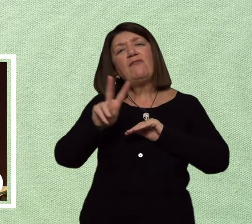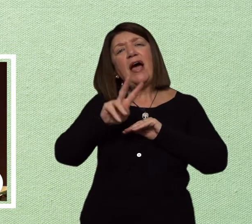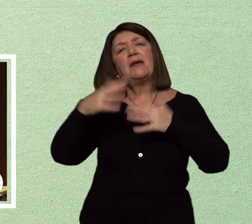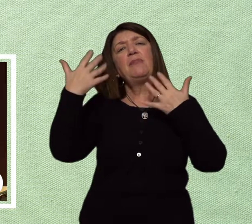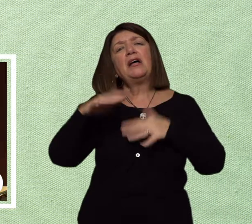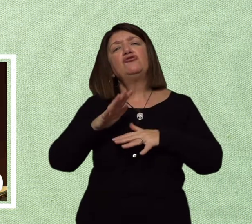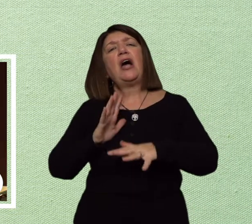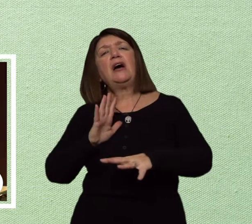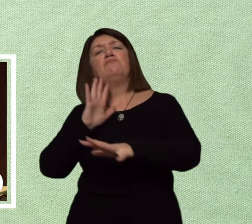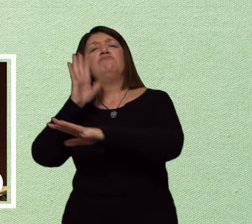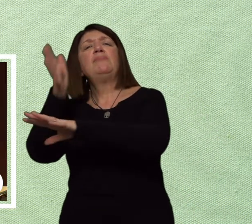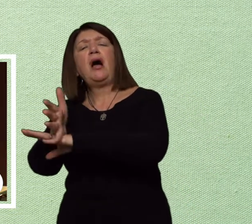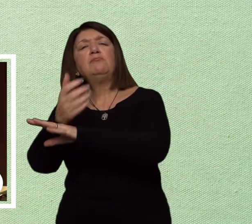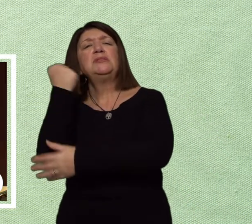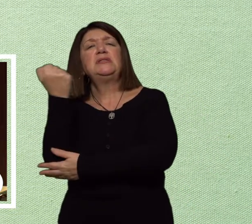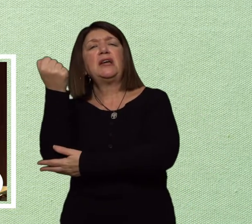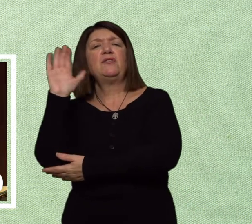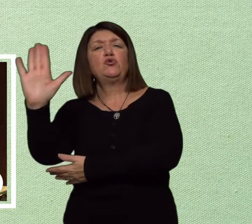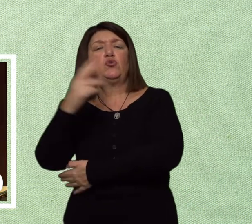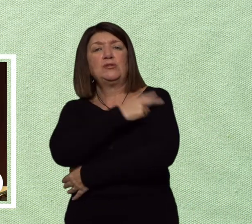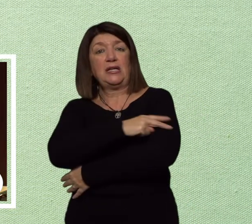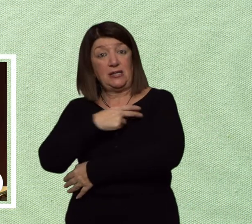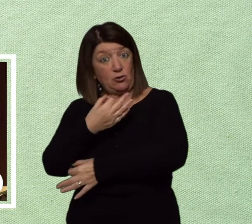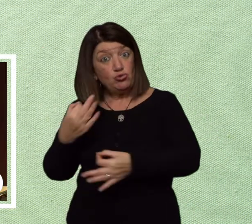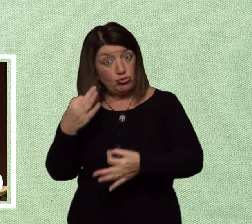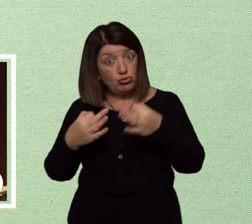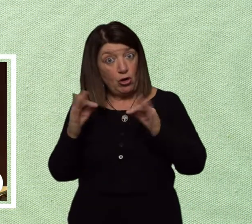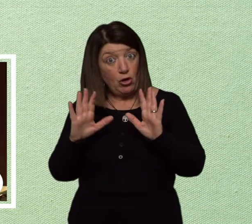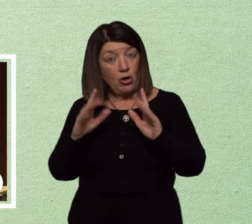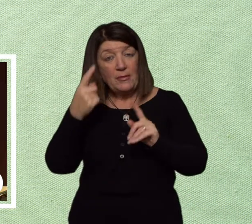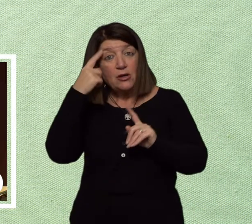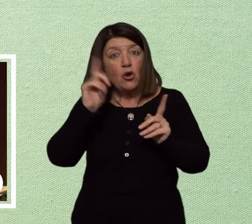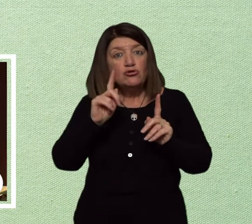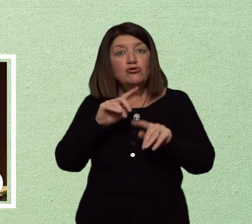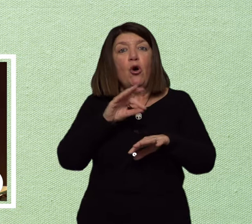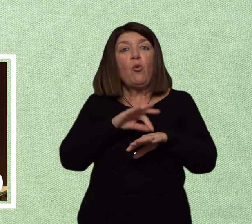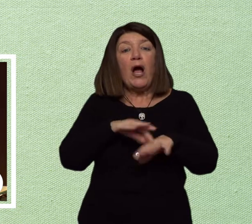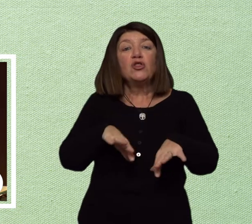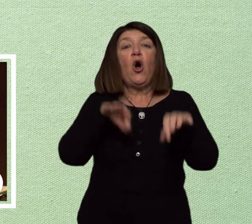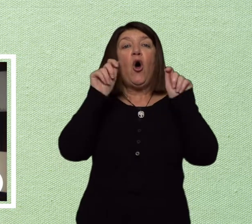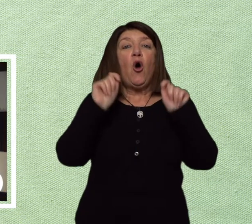ricordo quale era l'anno in cui c'è stata questa unione, questo matrimonio. - Ma indubbiamente